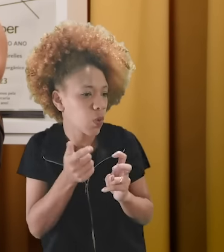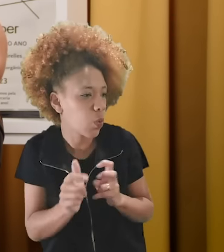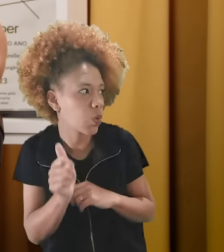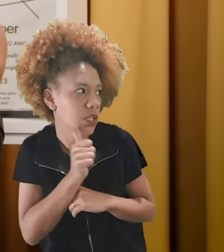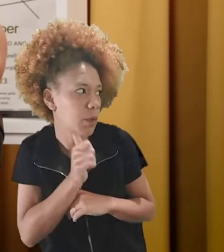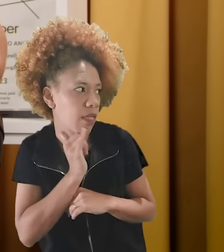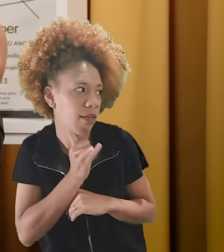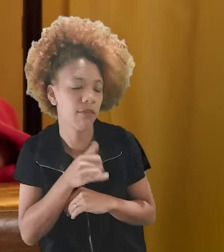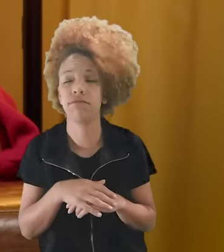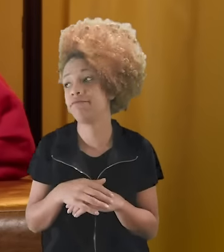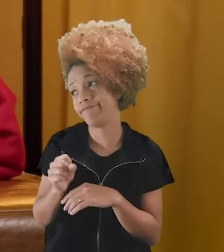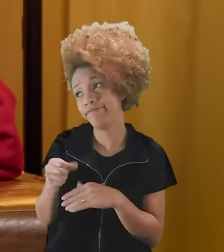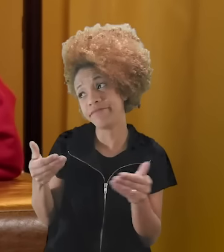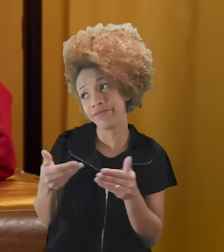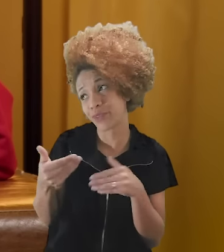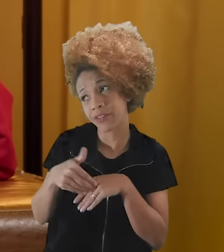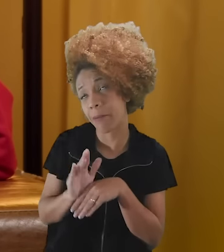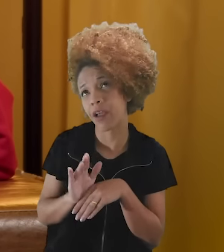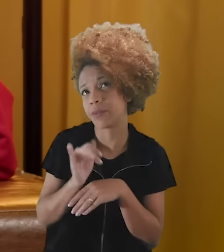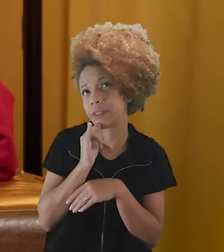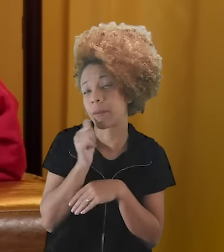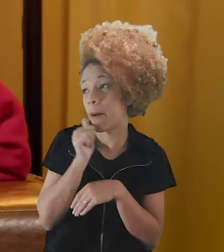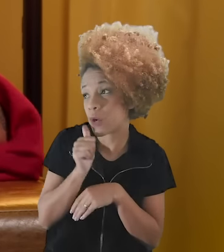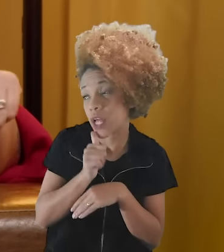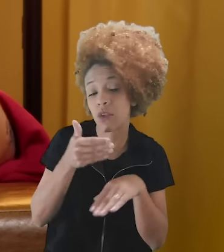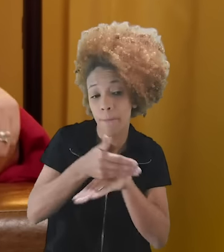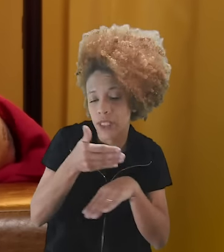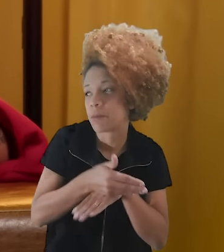outra mulher narrando exato hoje em dia são muito mais a as mulheres que estão participantes dessa